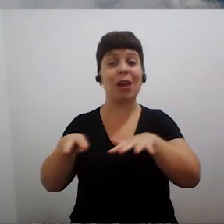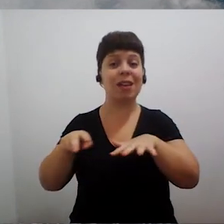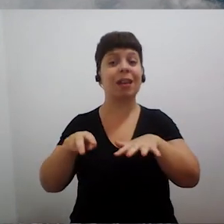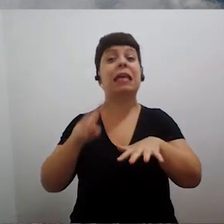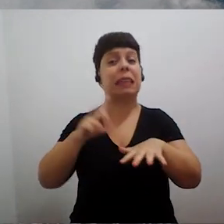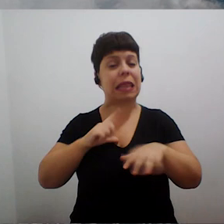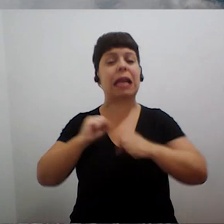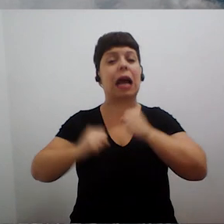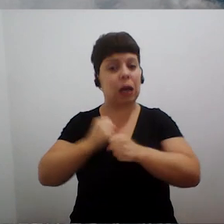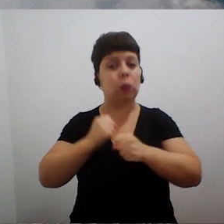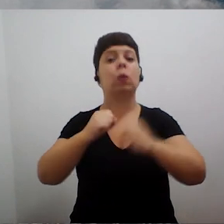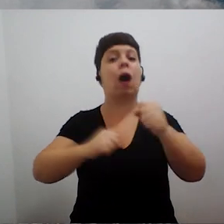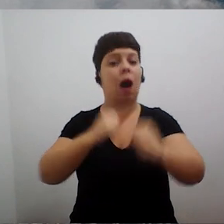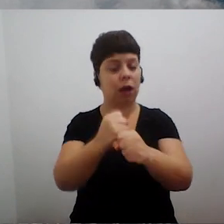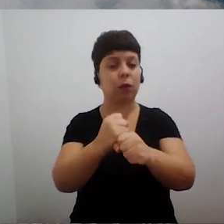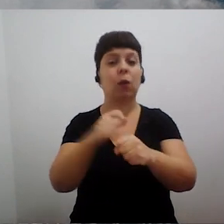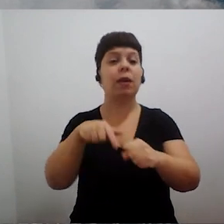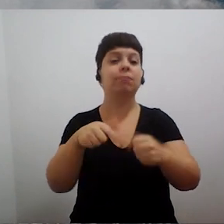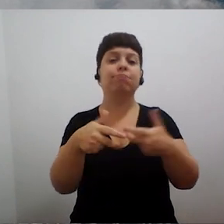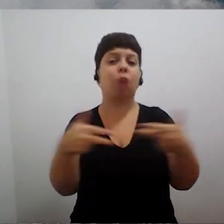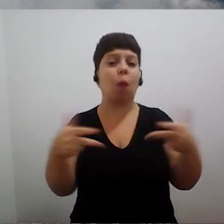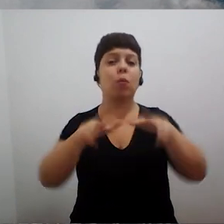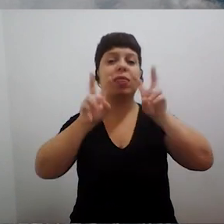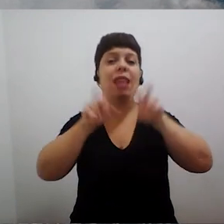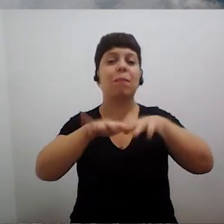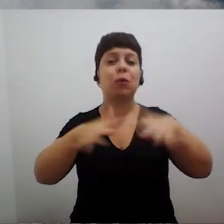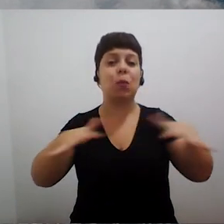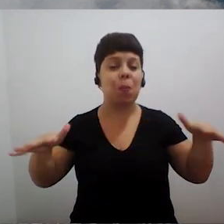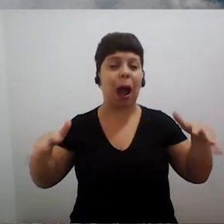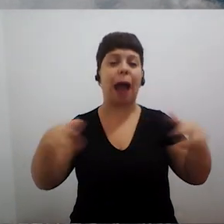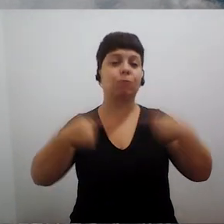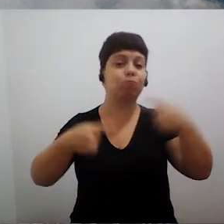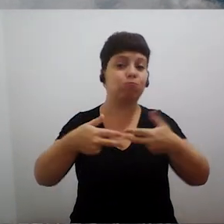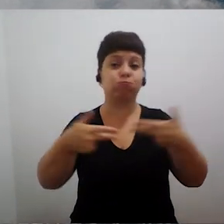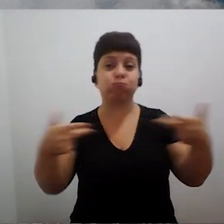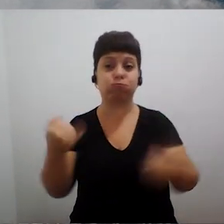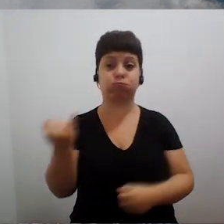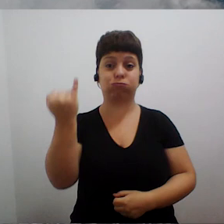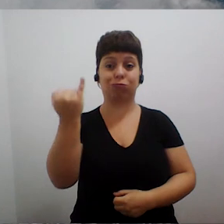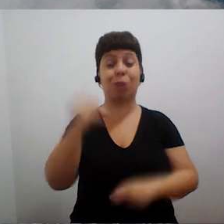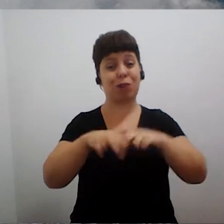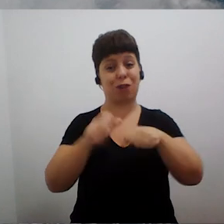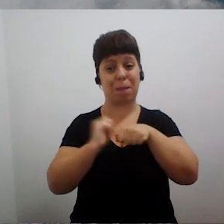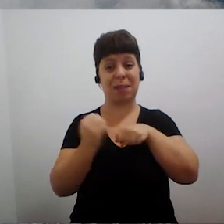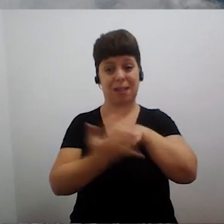e discutir questões cruciais para o futuro do oceano. Devido a pandemia a edição de 2021 está sendo realizada de forma